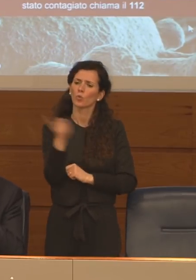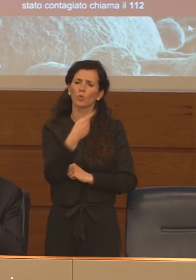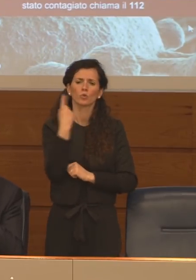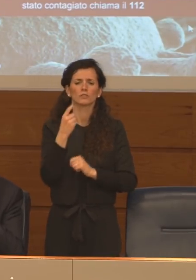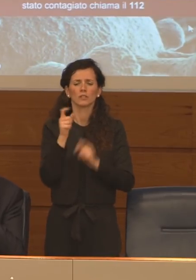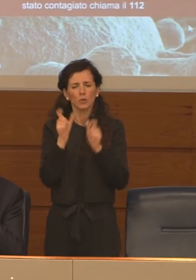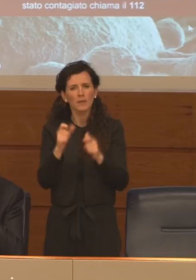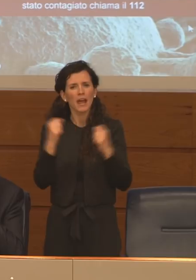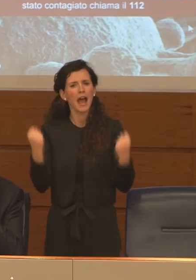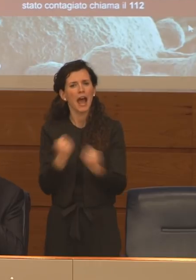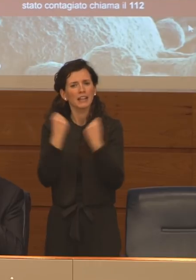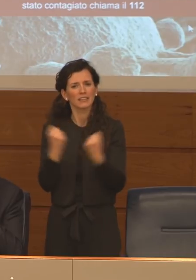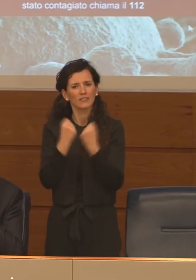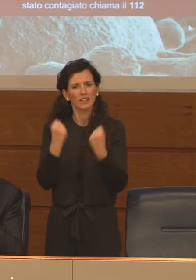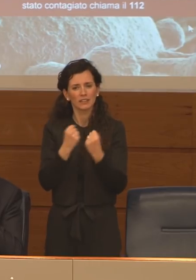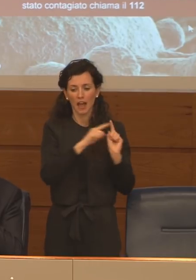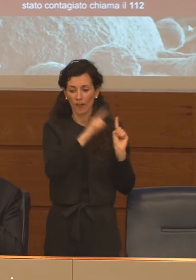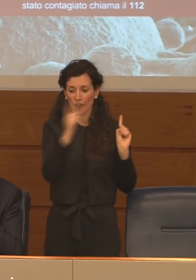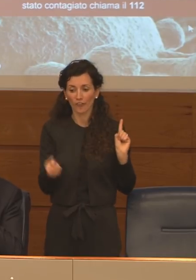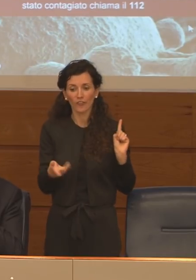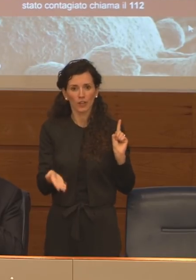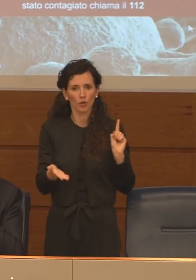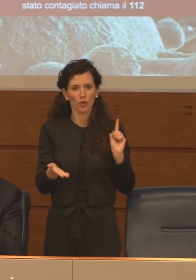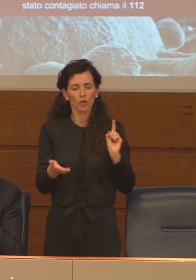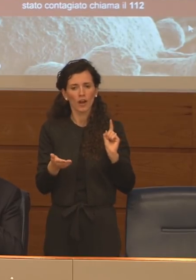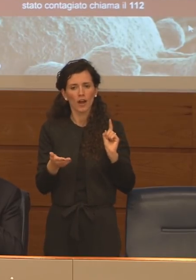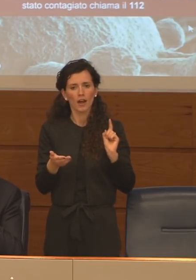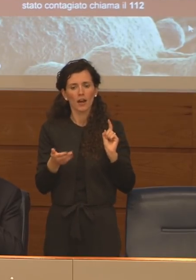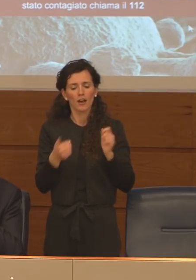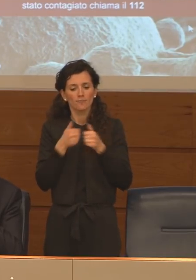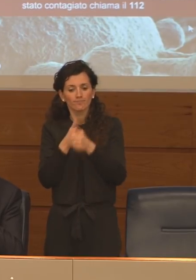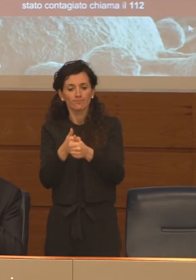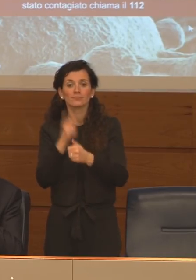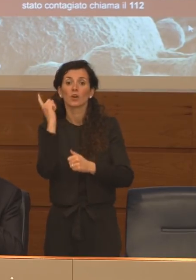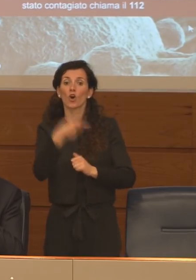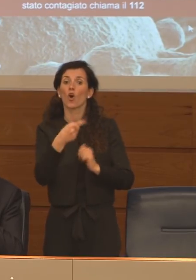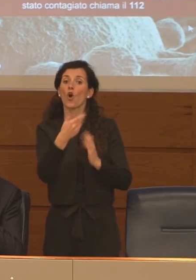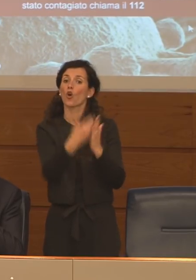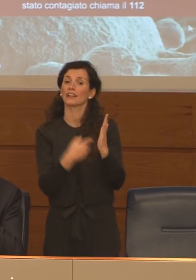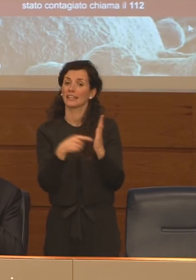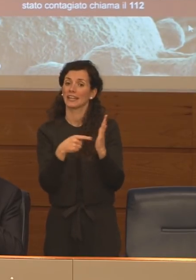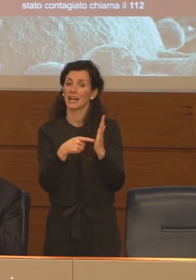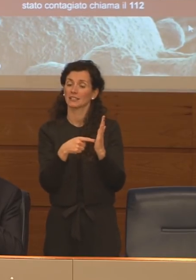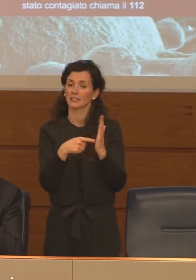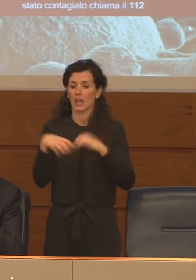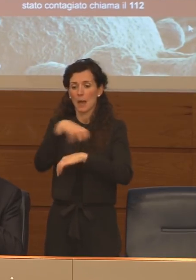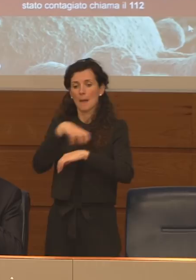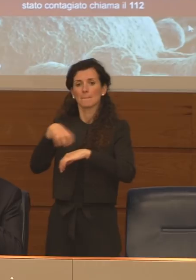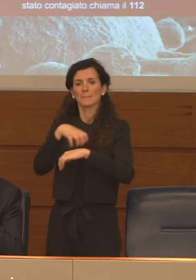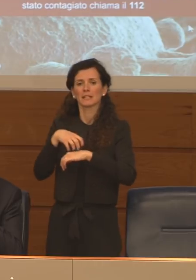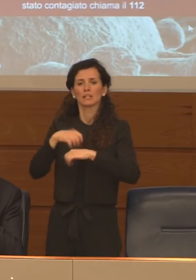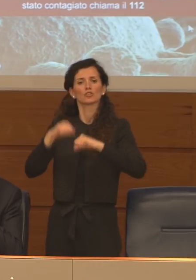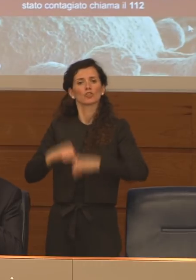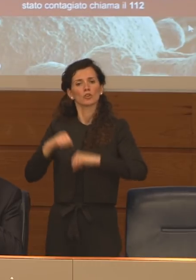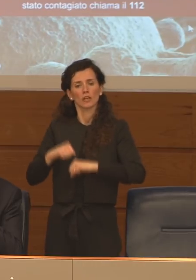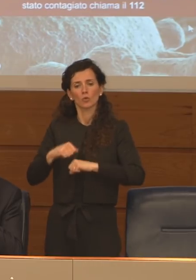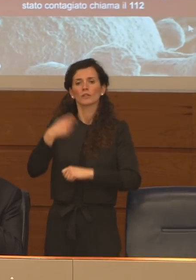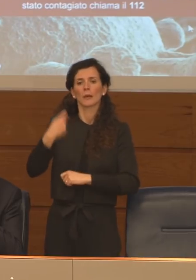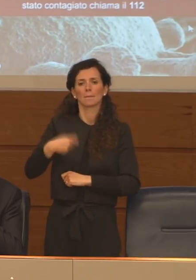che oggi sono regolamentate sulla base dell'ordinanza del Ministro della Salute dei presidenti regione.